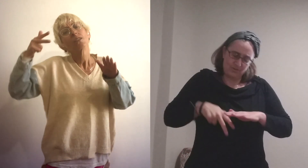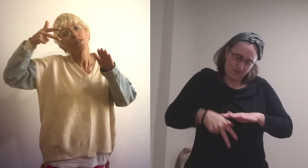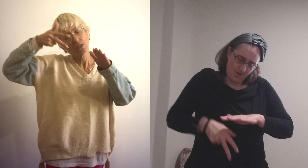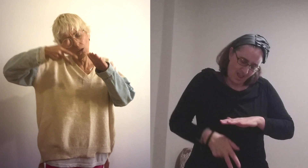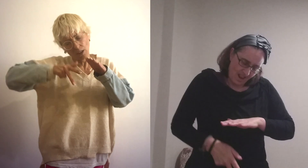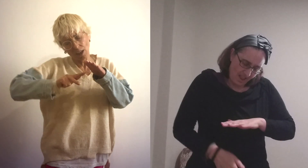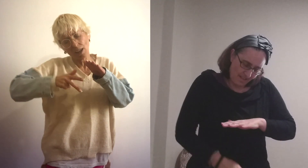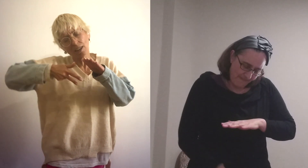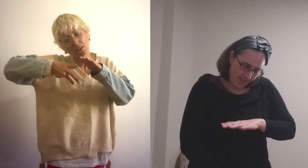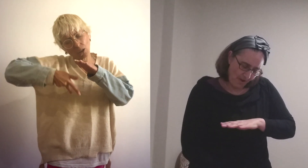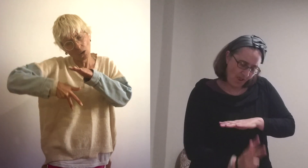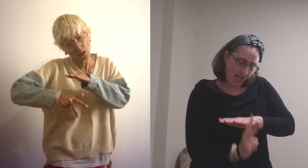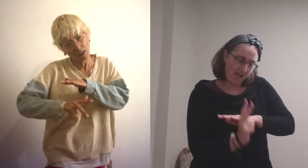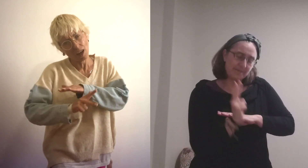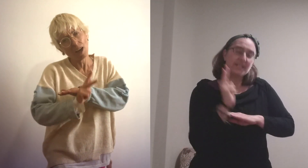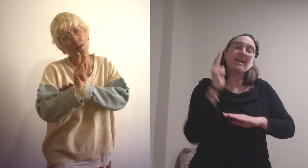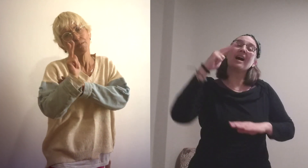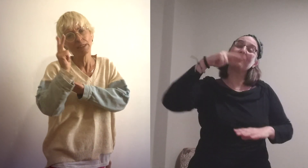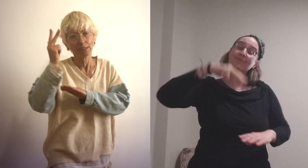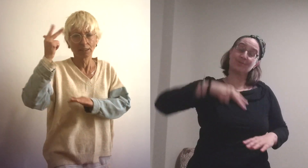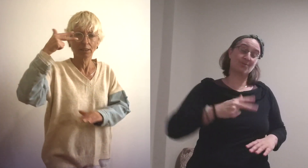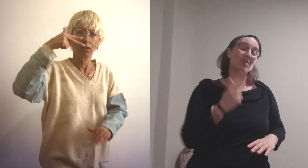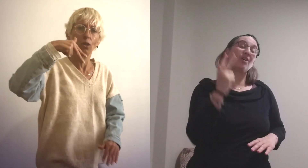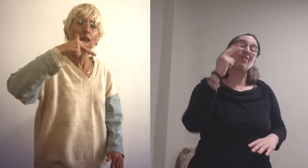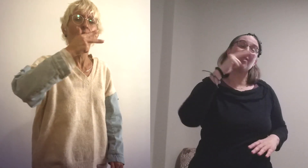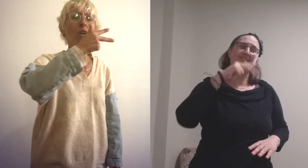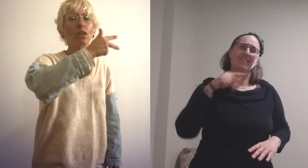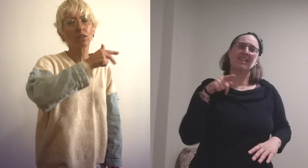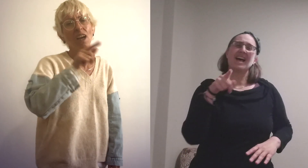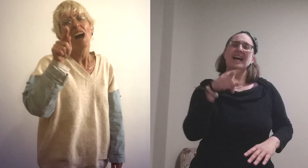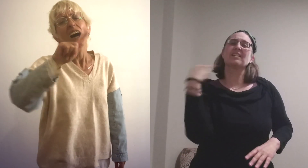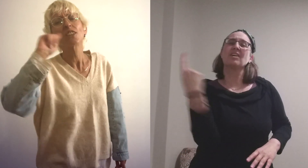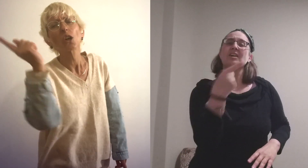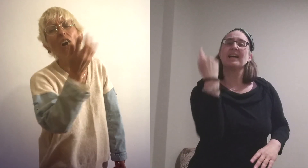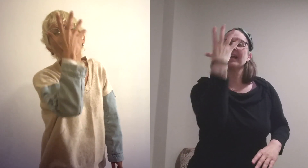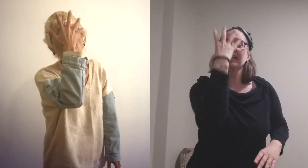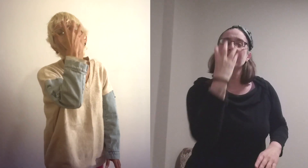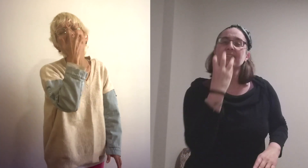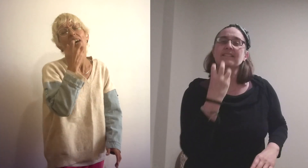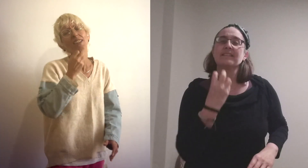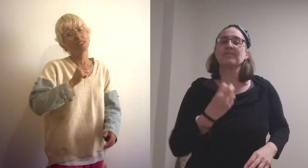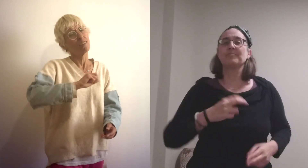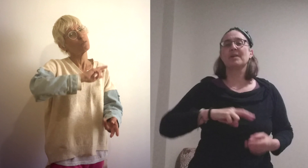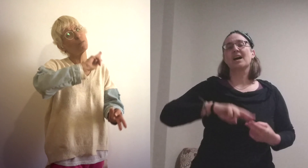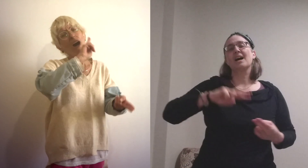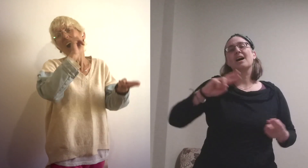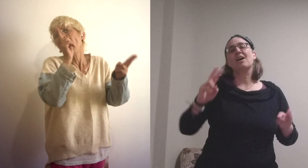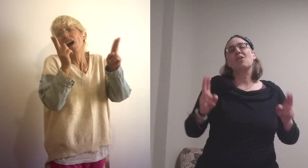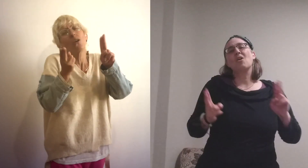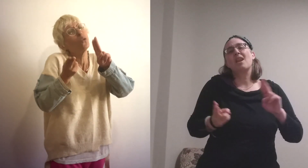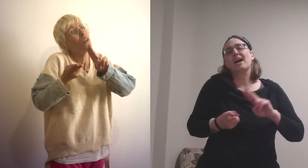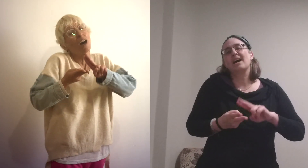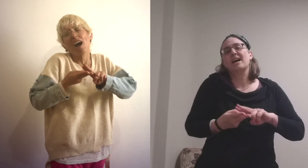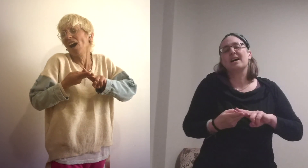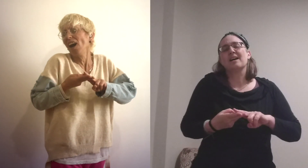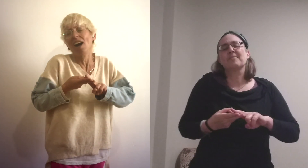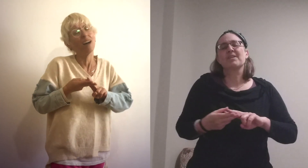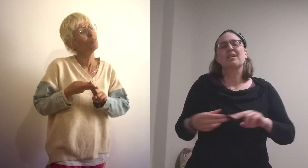צוללת ועולה מן המצולות את כל העצב בעולם